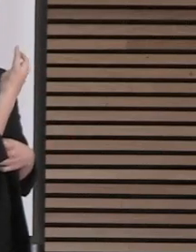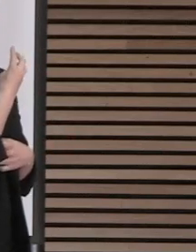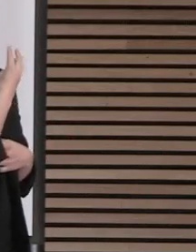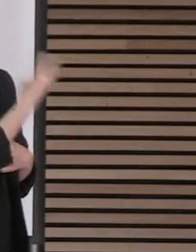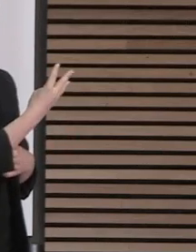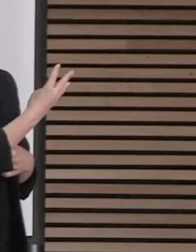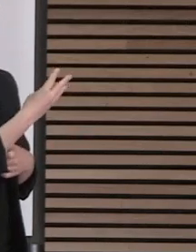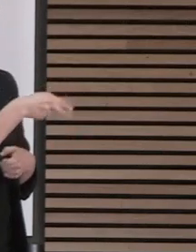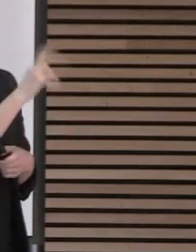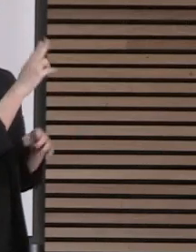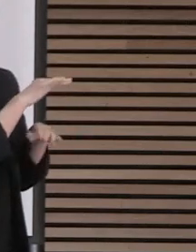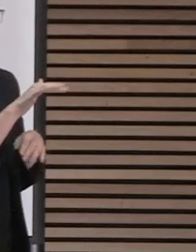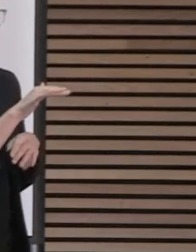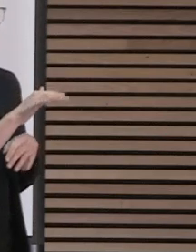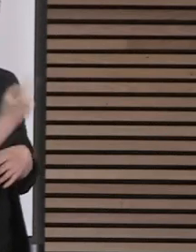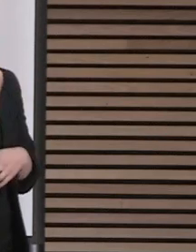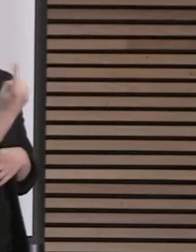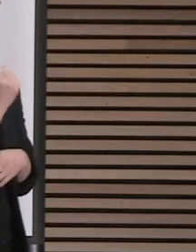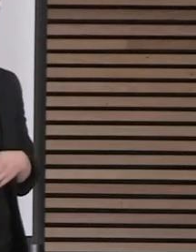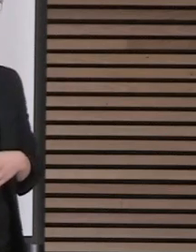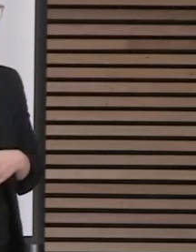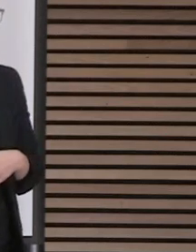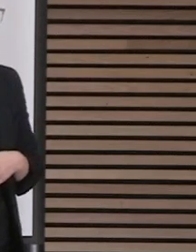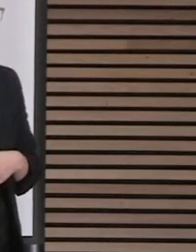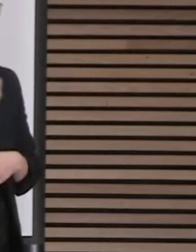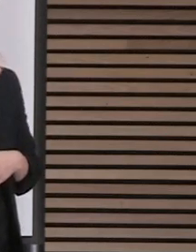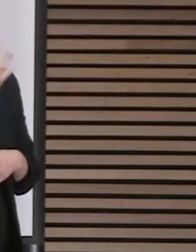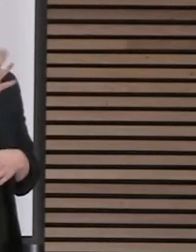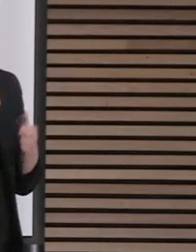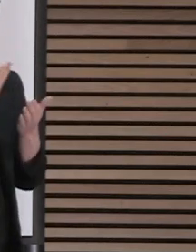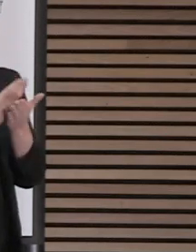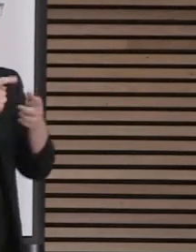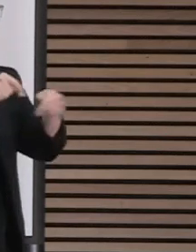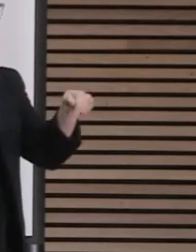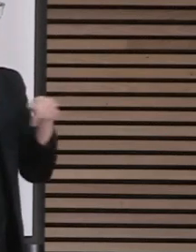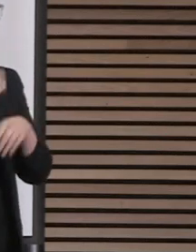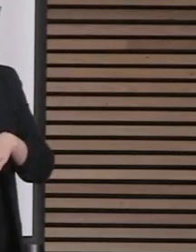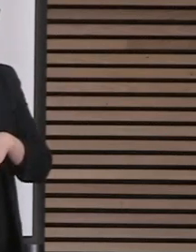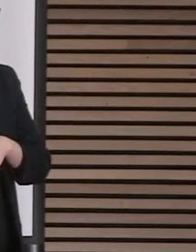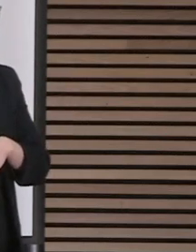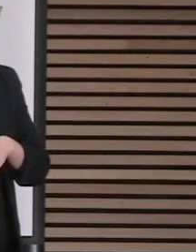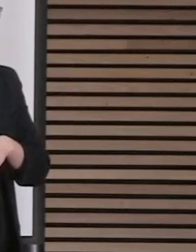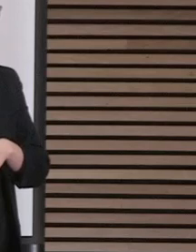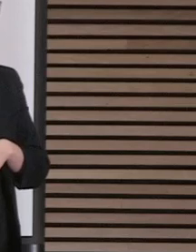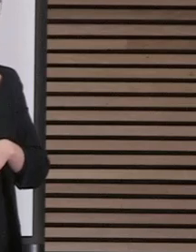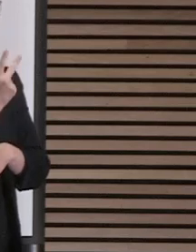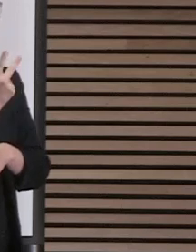te taone nui o Akarana. E wha kei Middlemore. Toru ki Te Tai